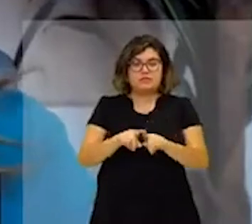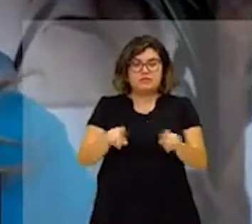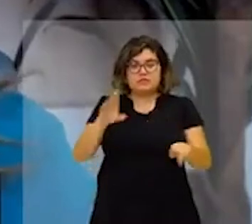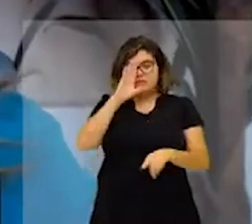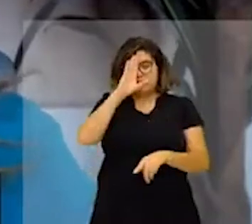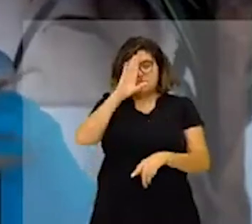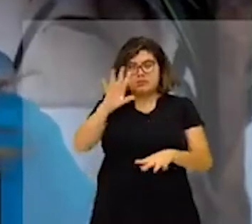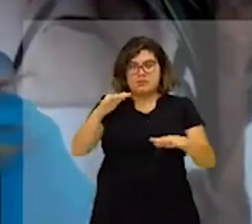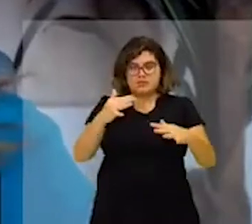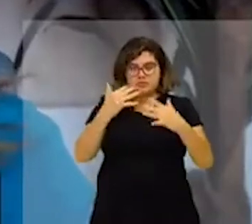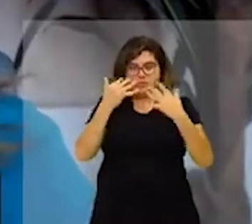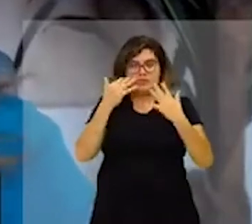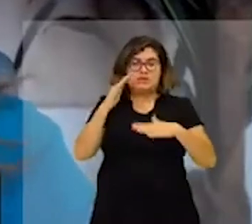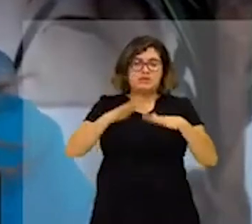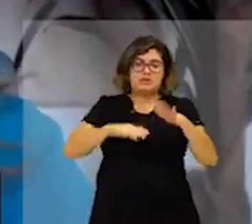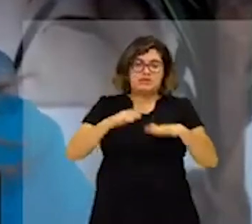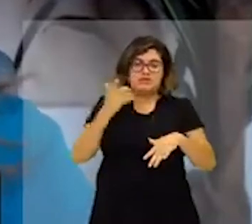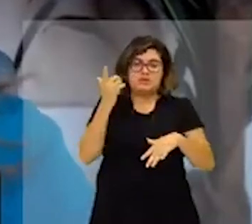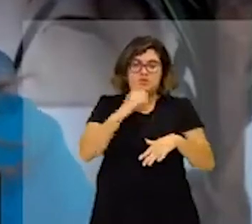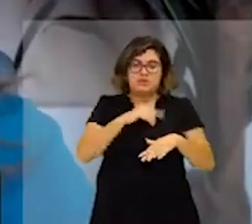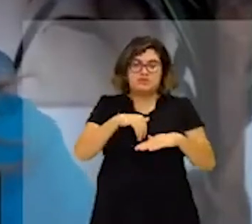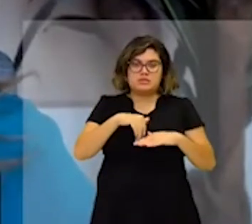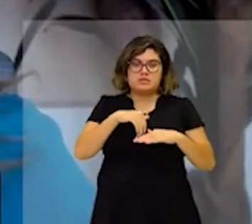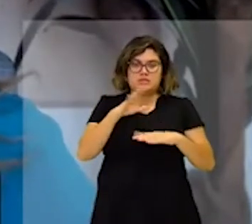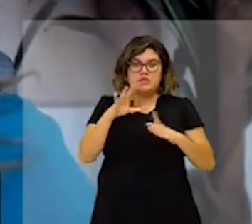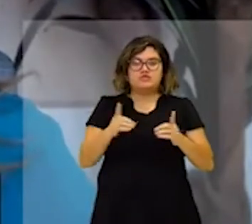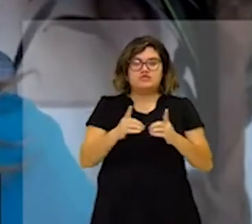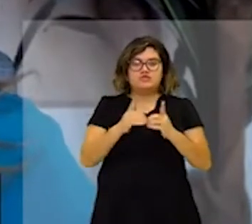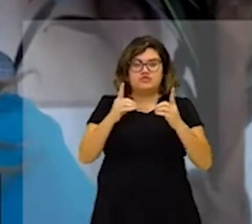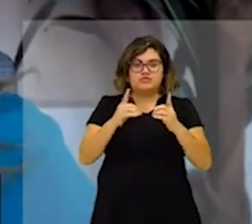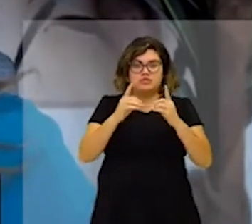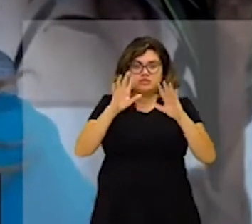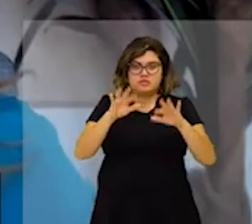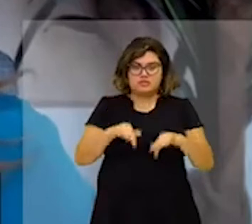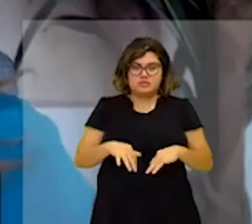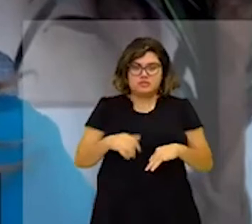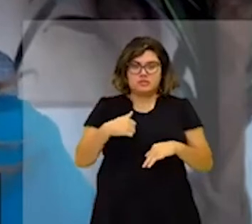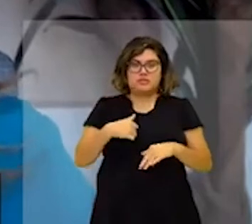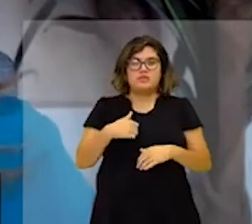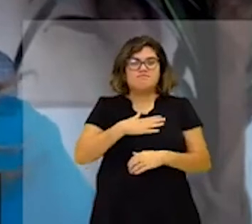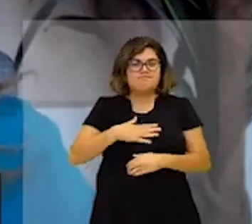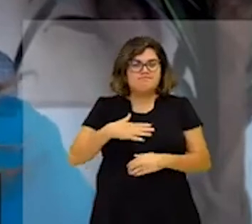Talvez para tornar um pouco mais didático o encerramento que eu gostaria de fazer pequenos